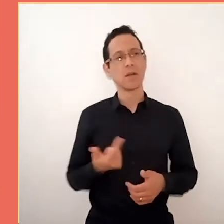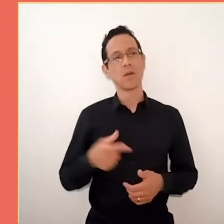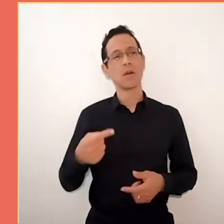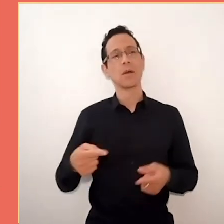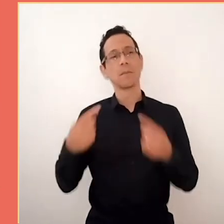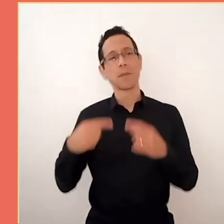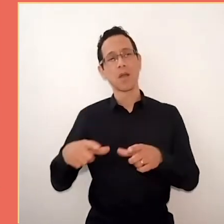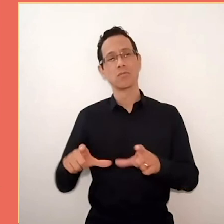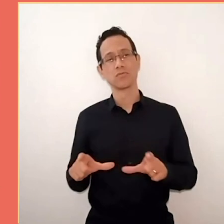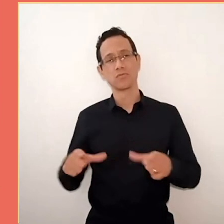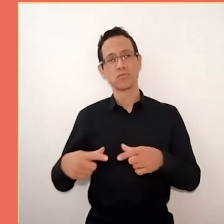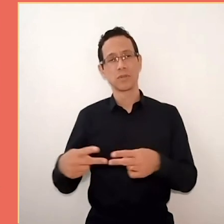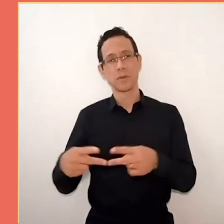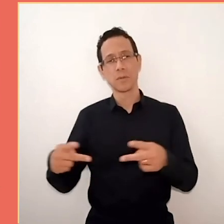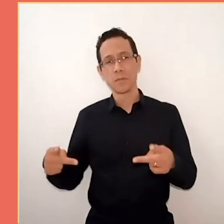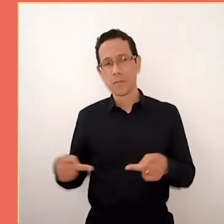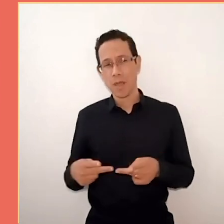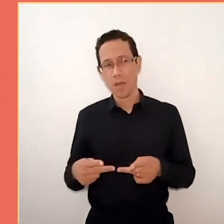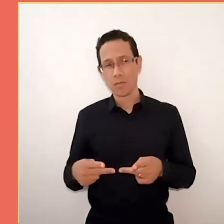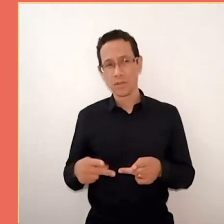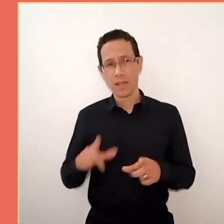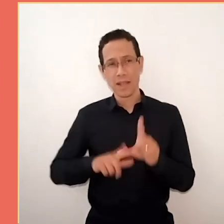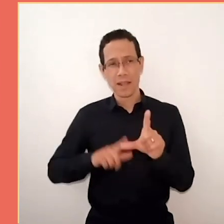de sopa de letrinhas e as letrinhas dentro da sopa